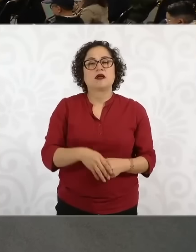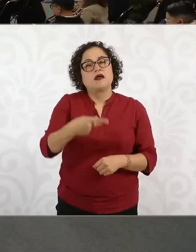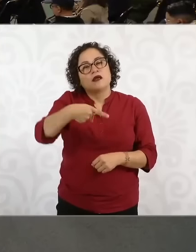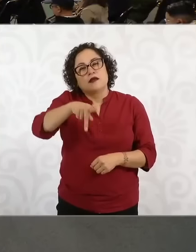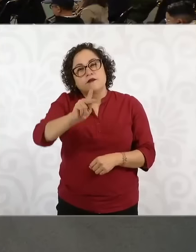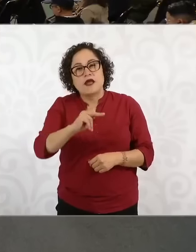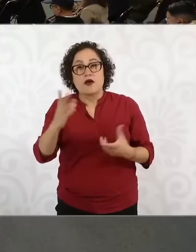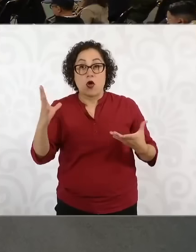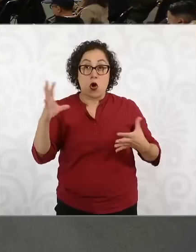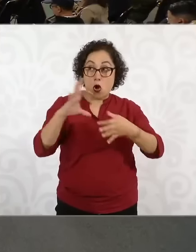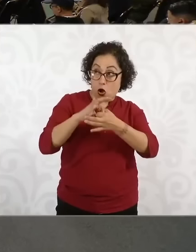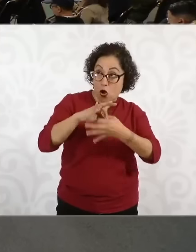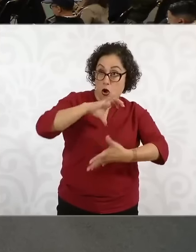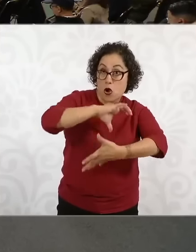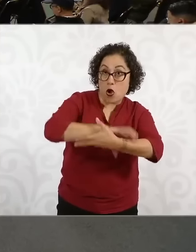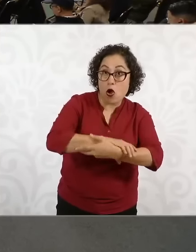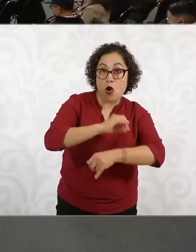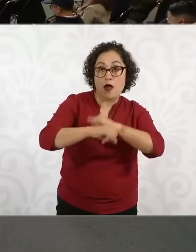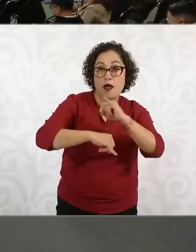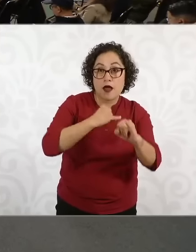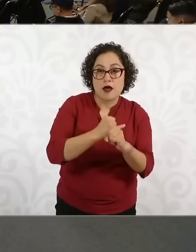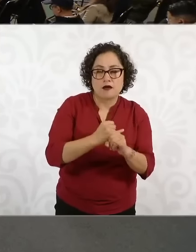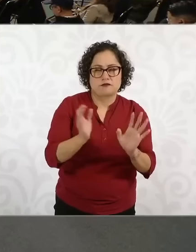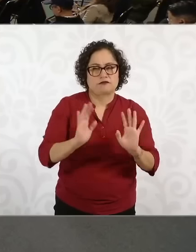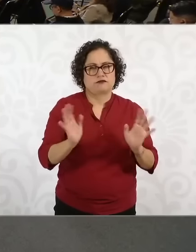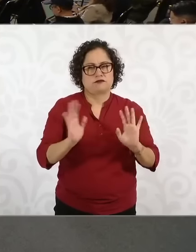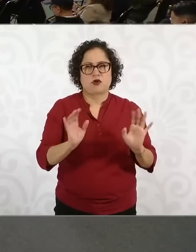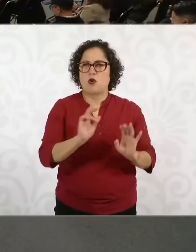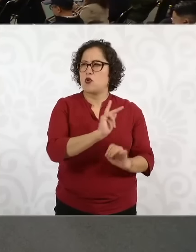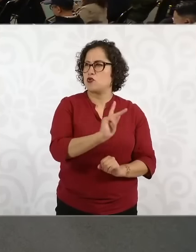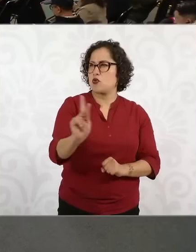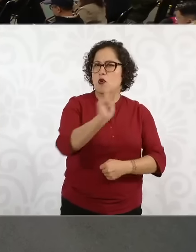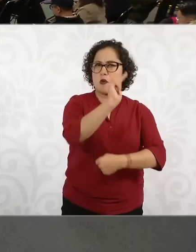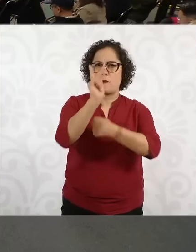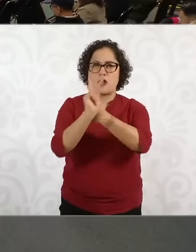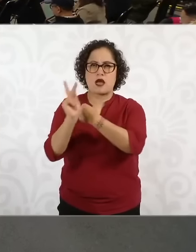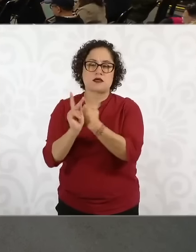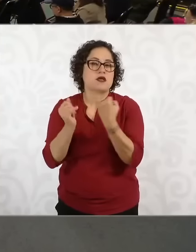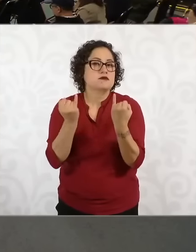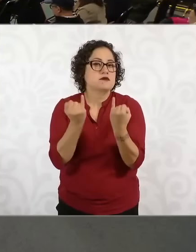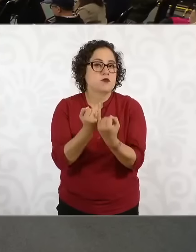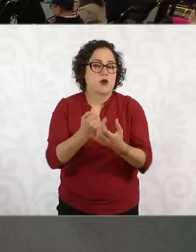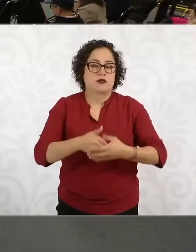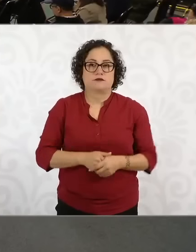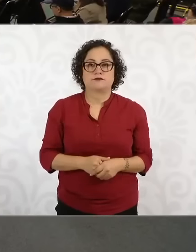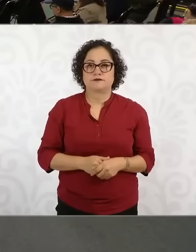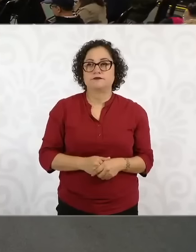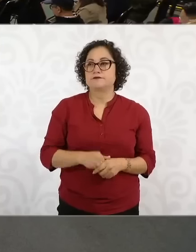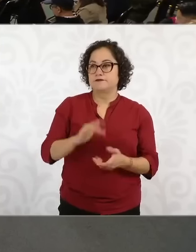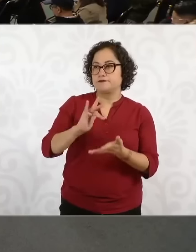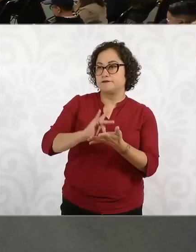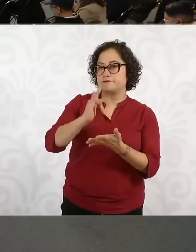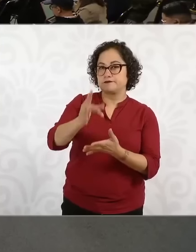sino con todos los países se hace exactamente lo mismo. Gracias, presidenta. También la ADEA volvió